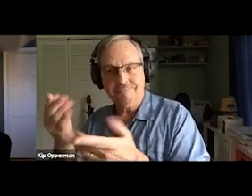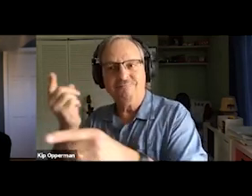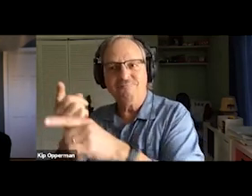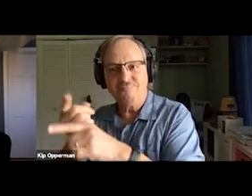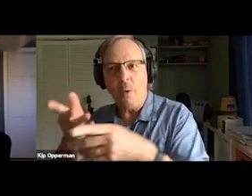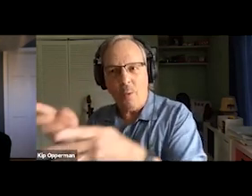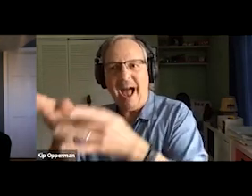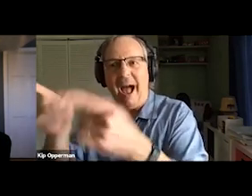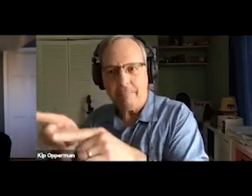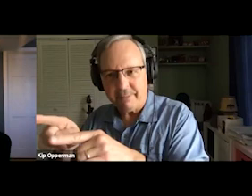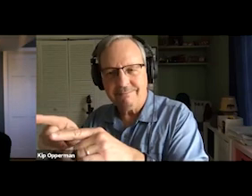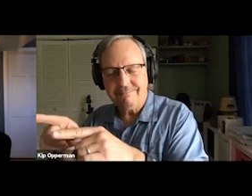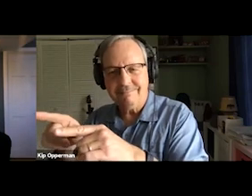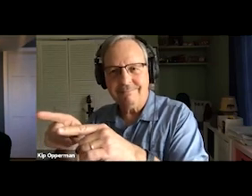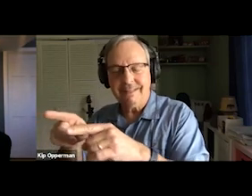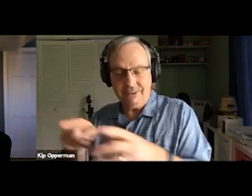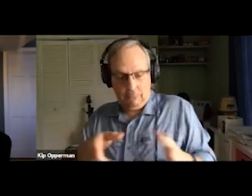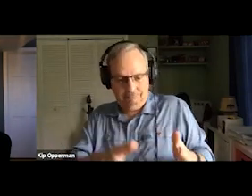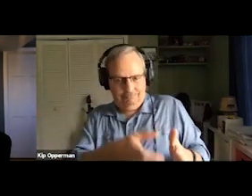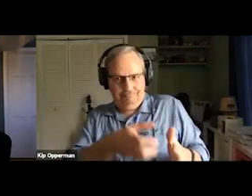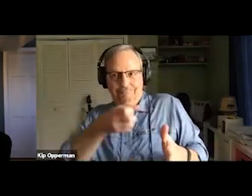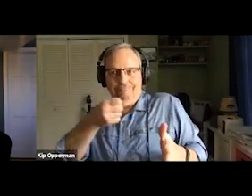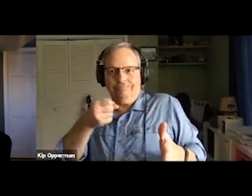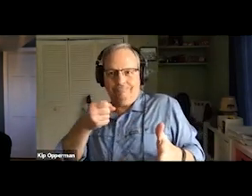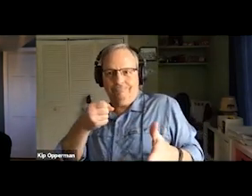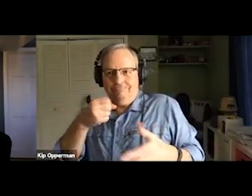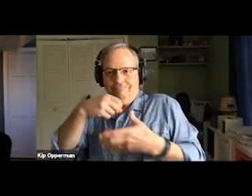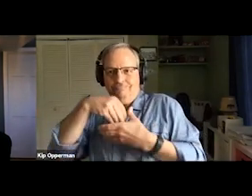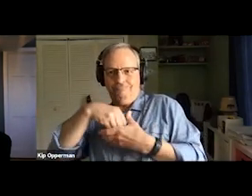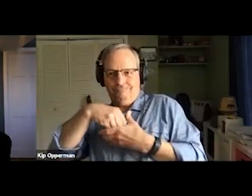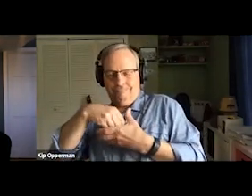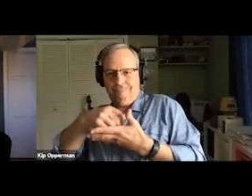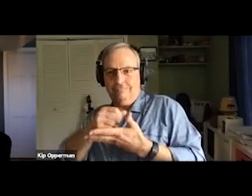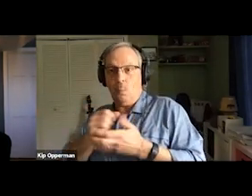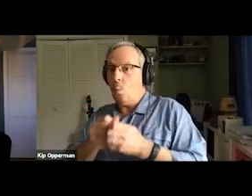realmente, nuevamente, sacando de esa reserva tan bien. Sin la resiliencia de la compasión,